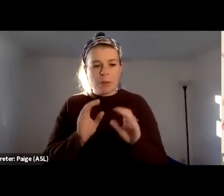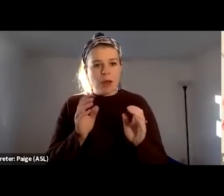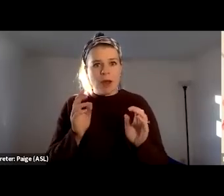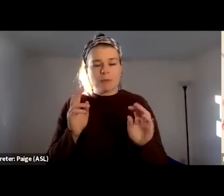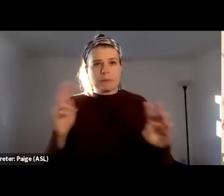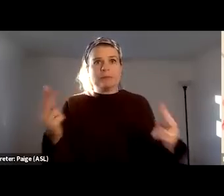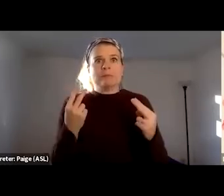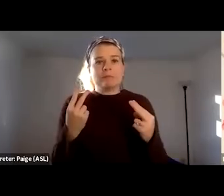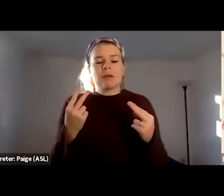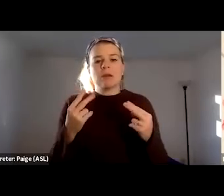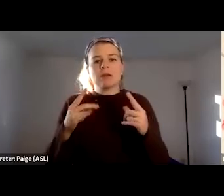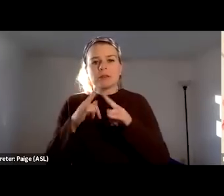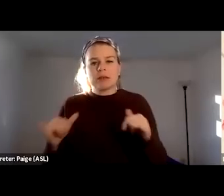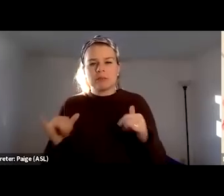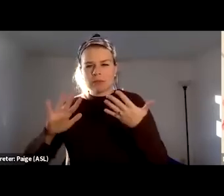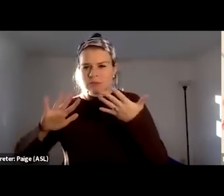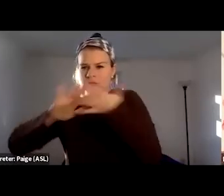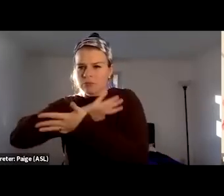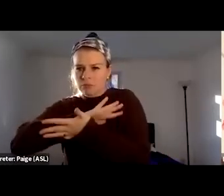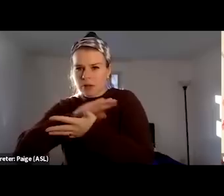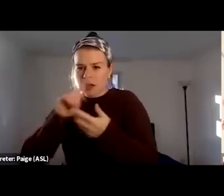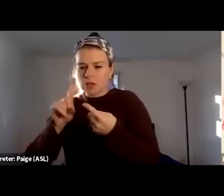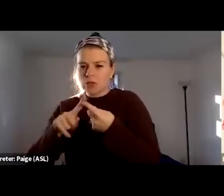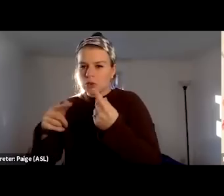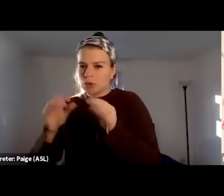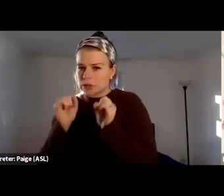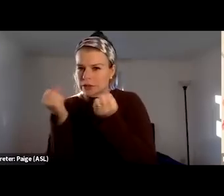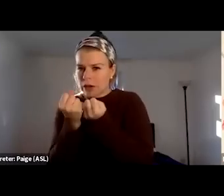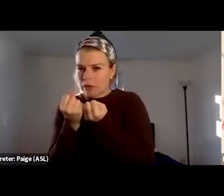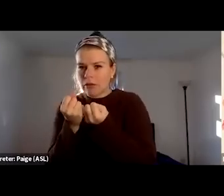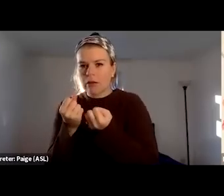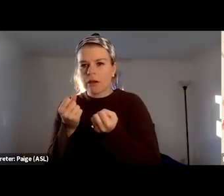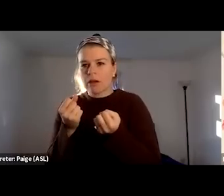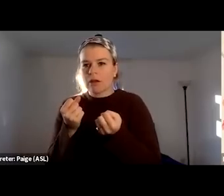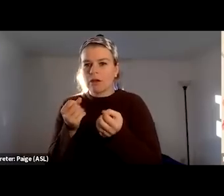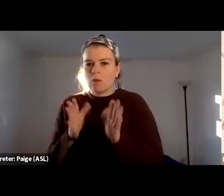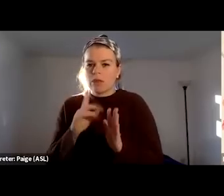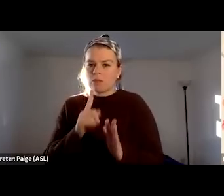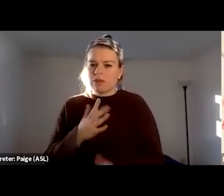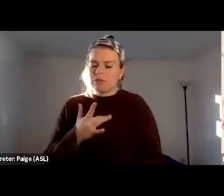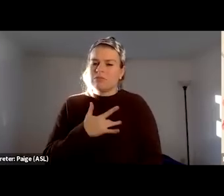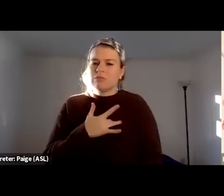pero también invisible para el resto de la sociedad de una manera que dolía casi físicamente.